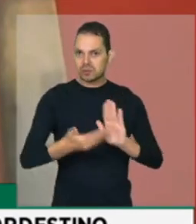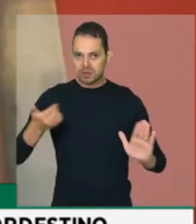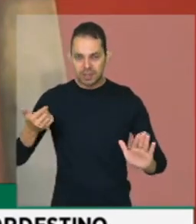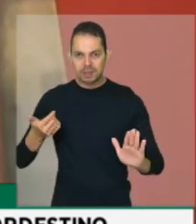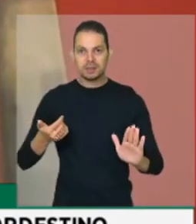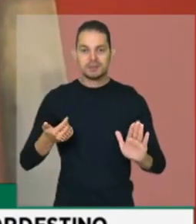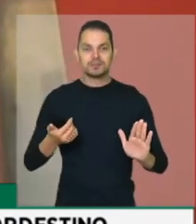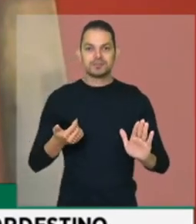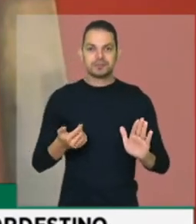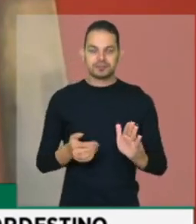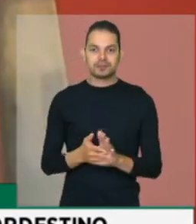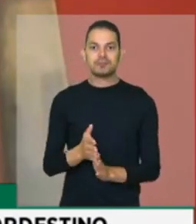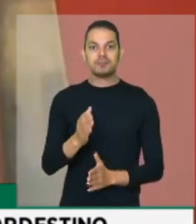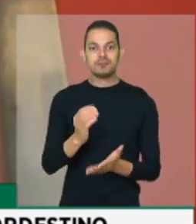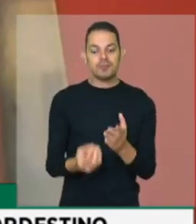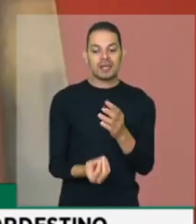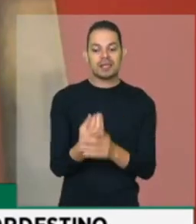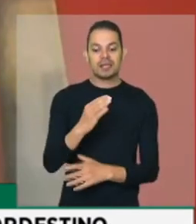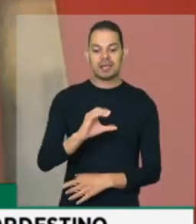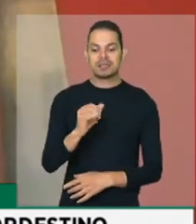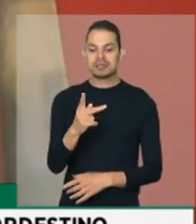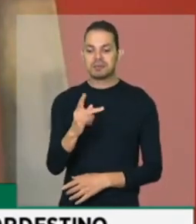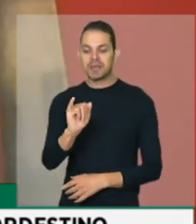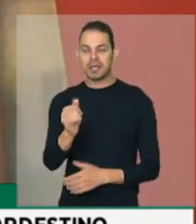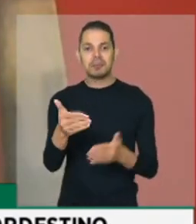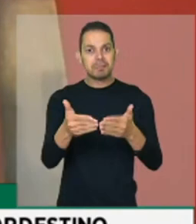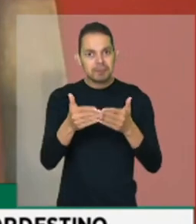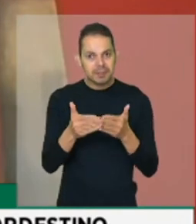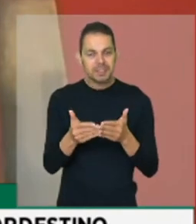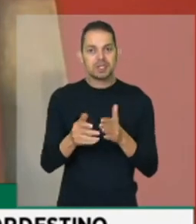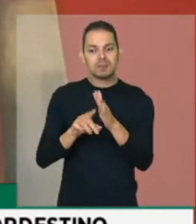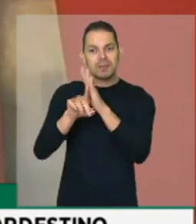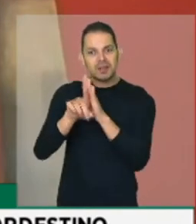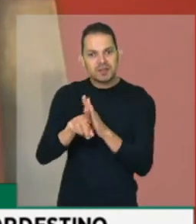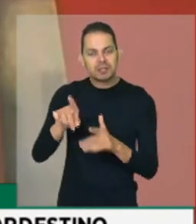IMEDIATA INSTALAÇÃO DE UMA CPI PARA INVESTIGAR A CRISE